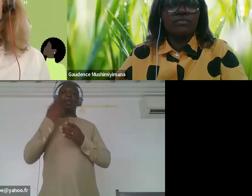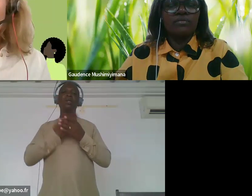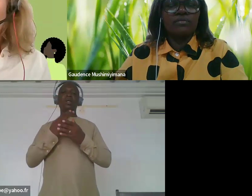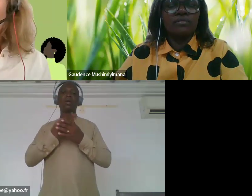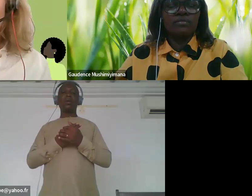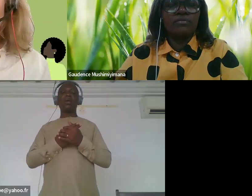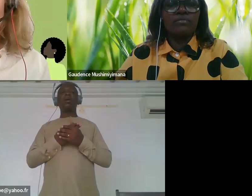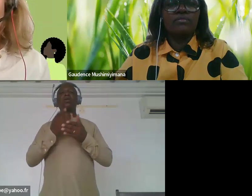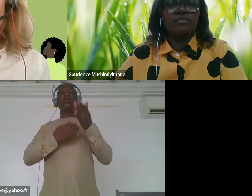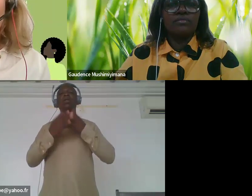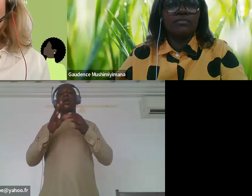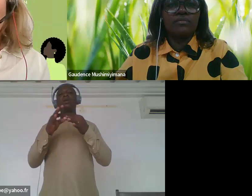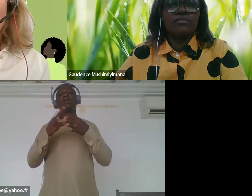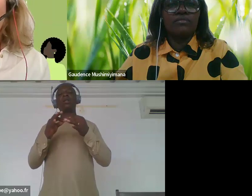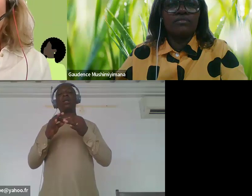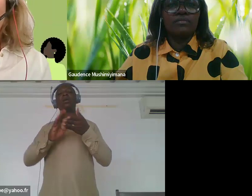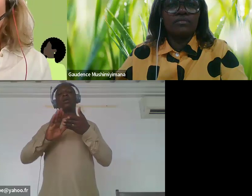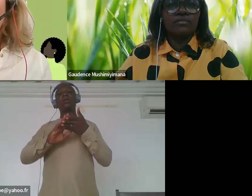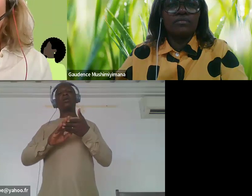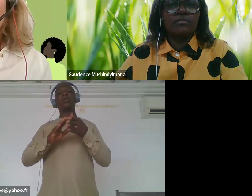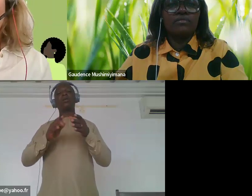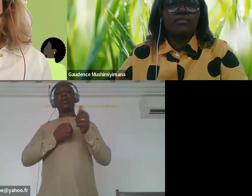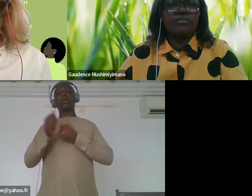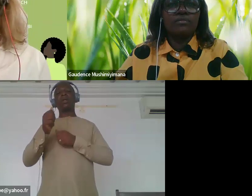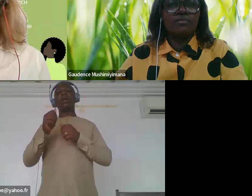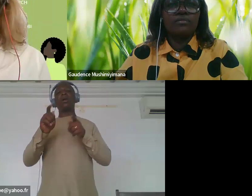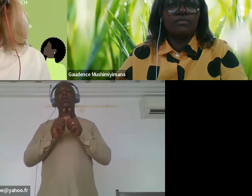bien s'il te plaît nous le faire passer et nous pourrons soit mettre le lien